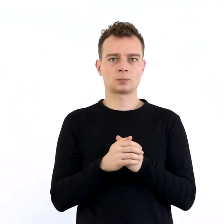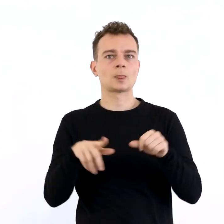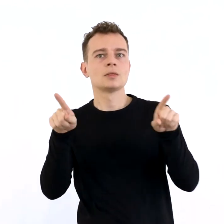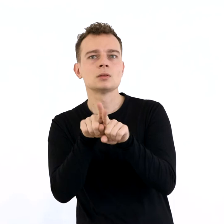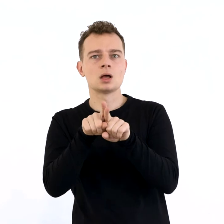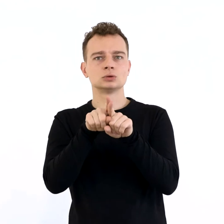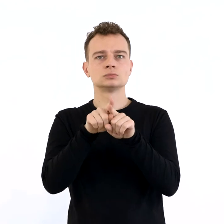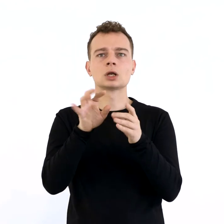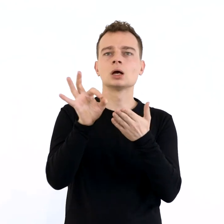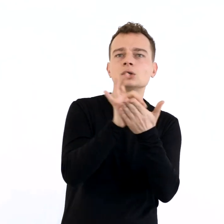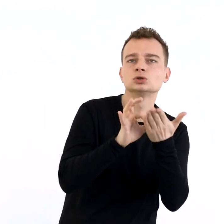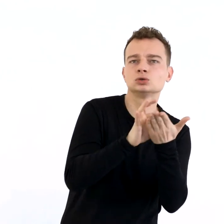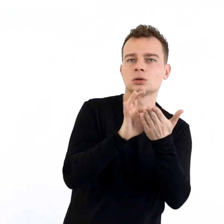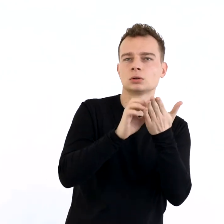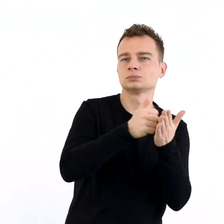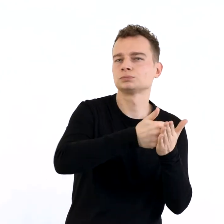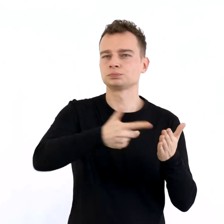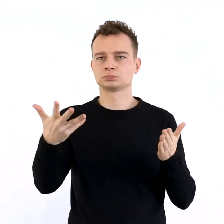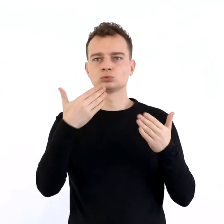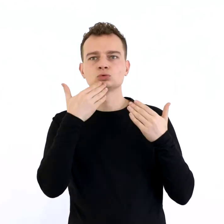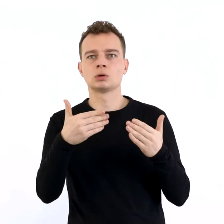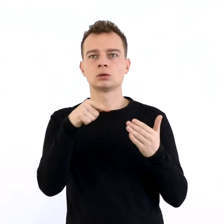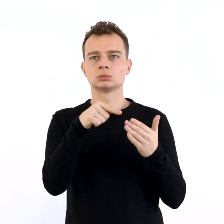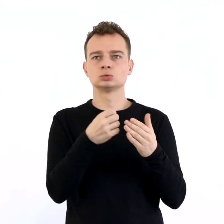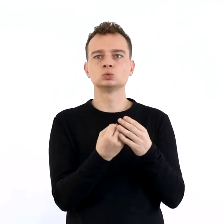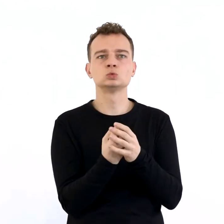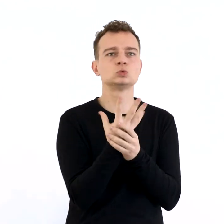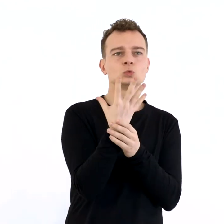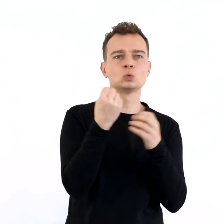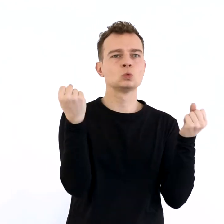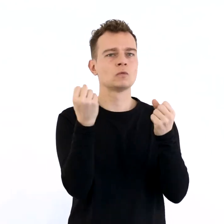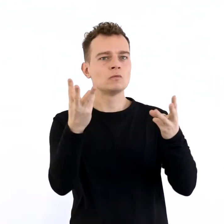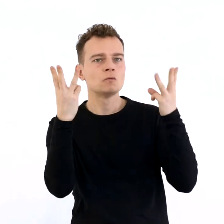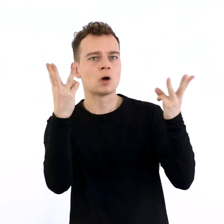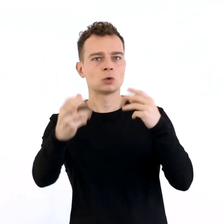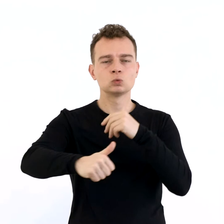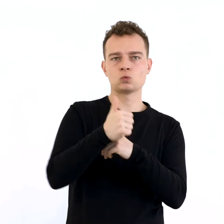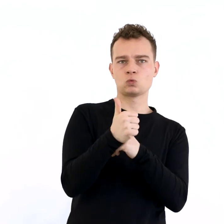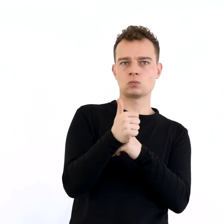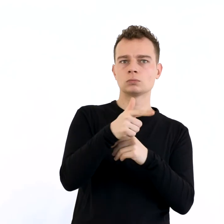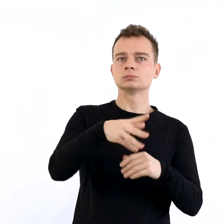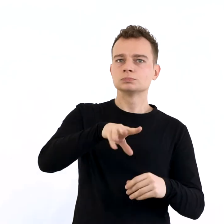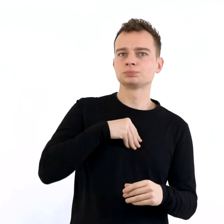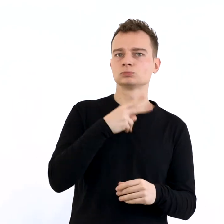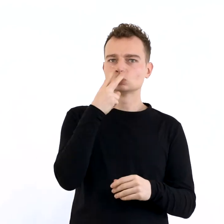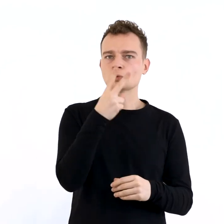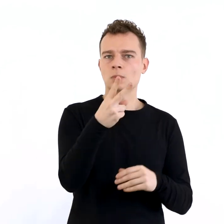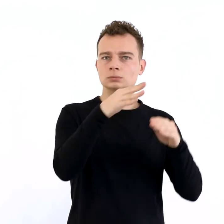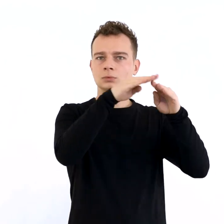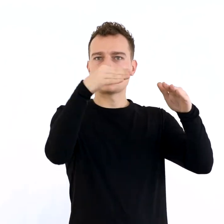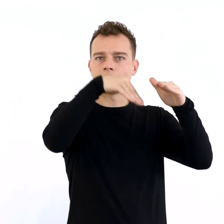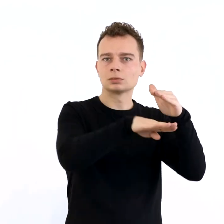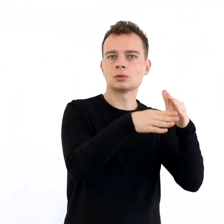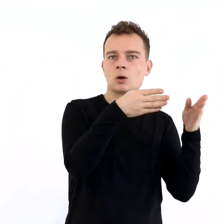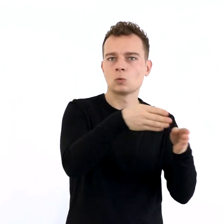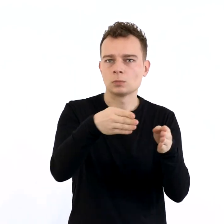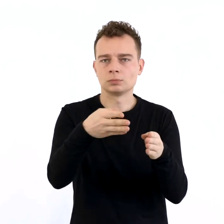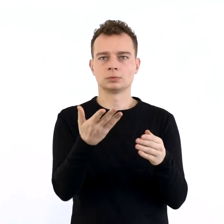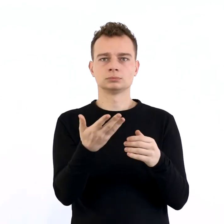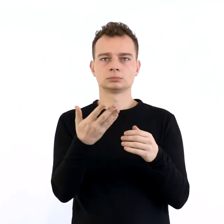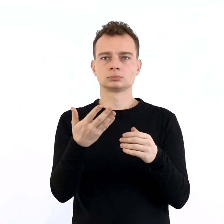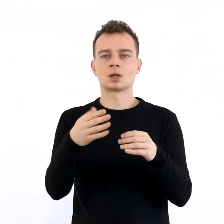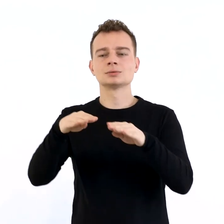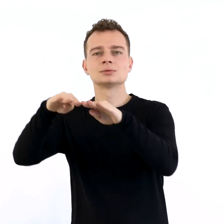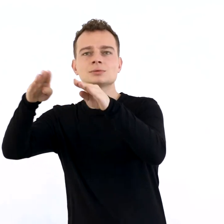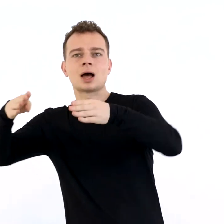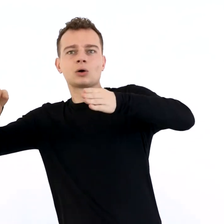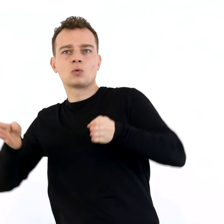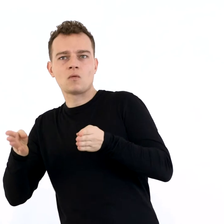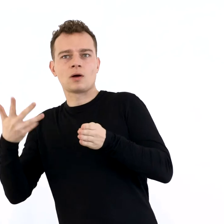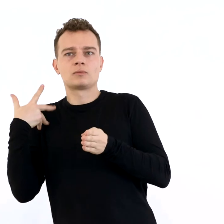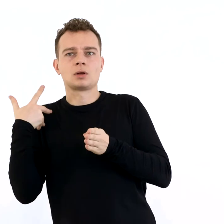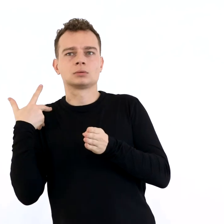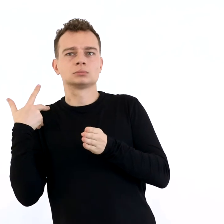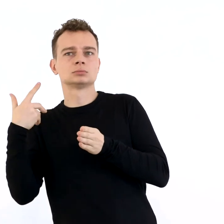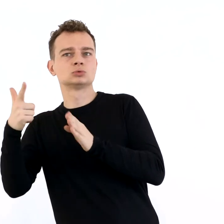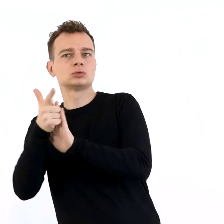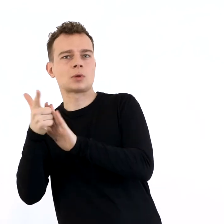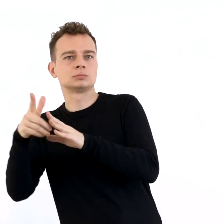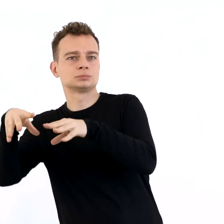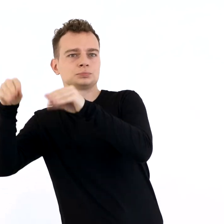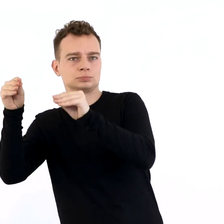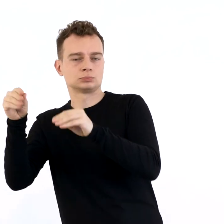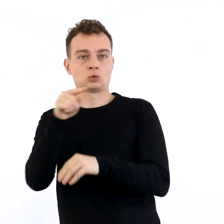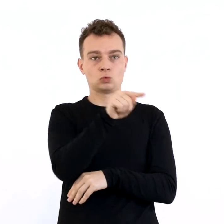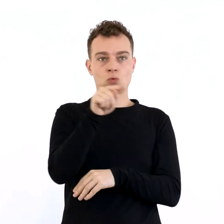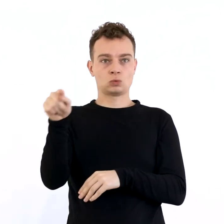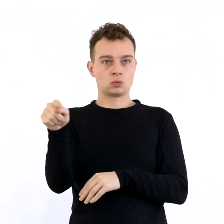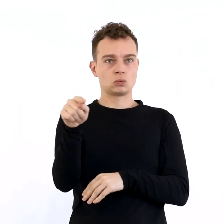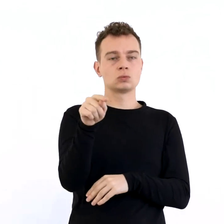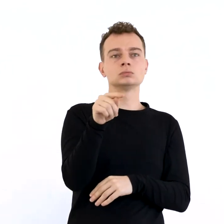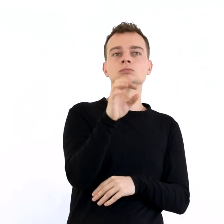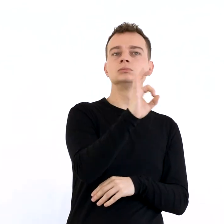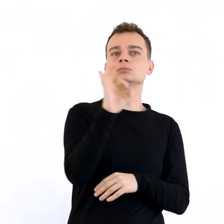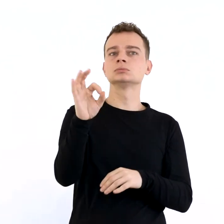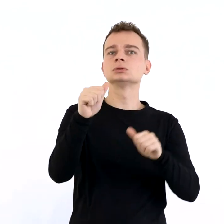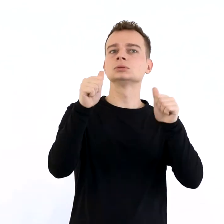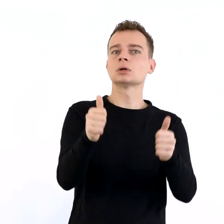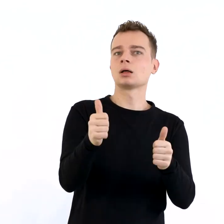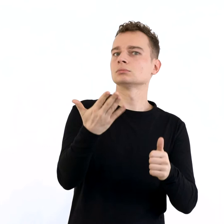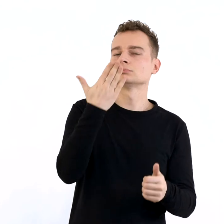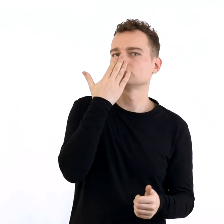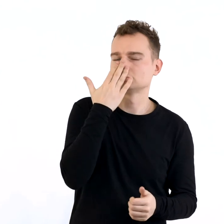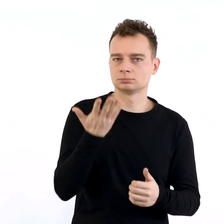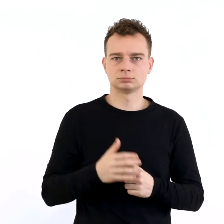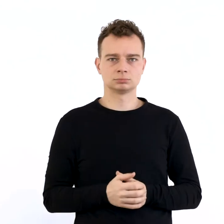a także liczne ryciny, będące bezcennym źródłem dokumentującym stan zachowania katakumb i sarkofagów na początku XVII w.